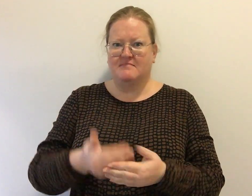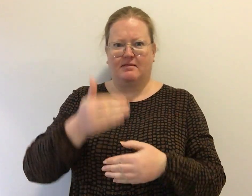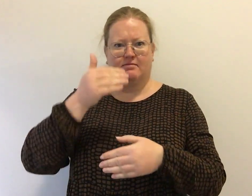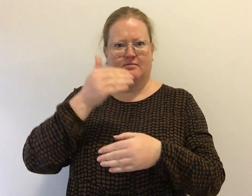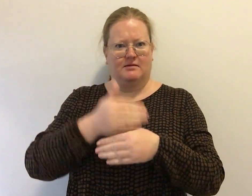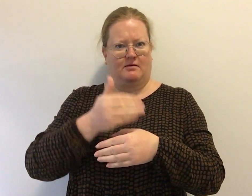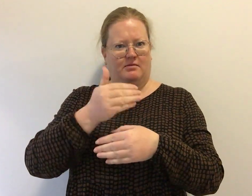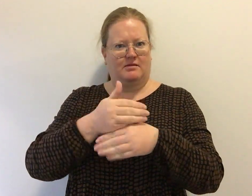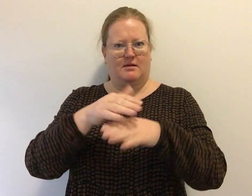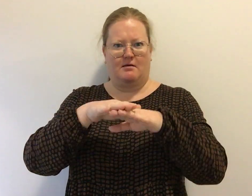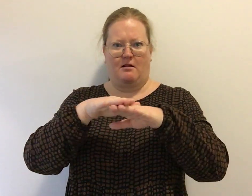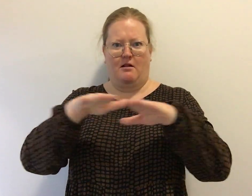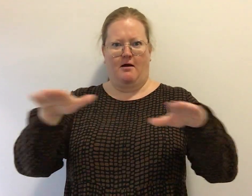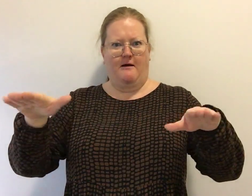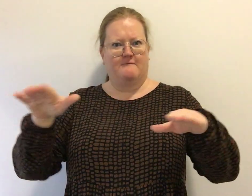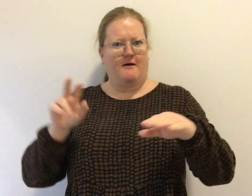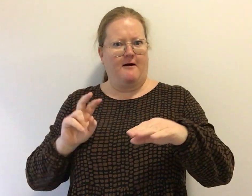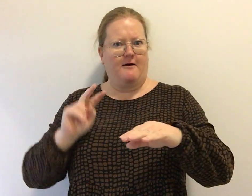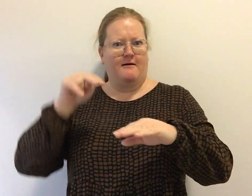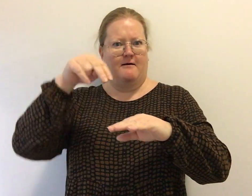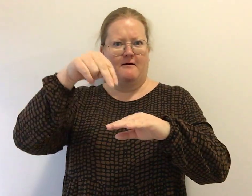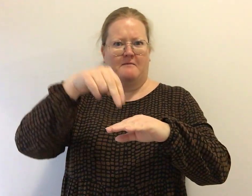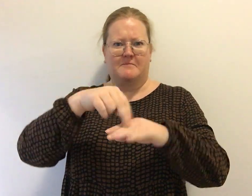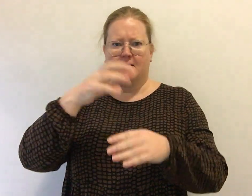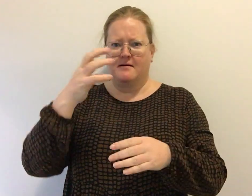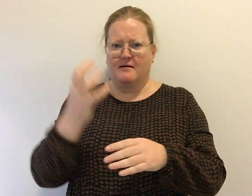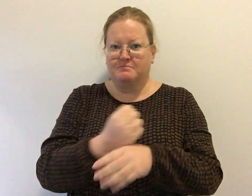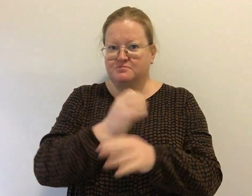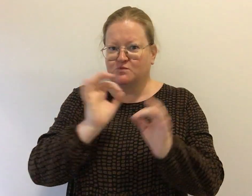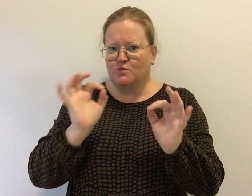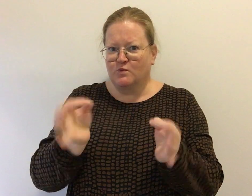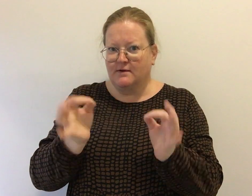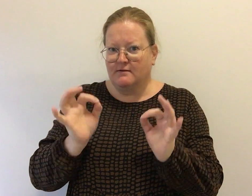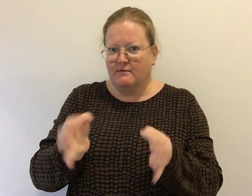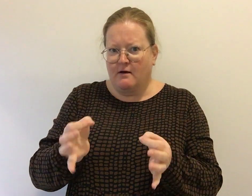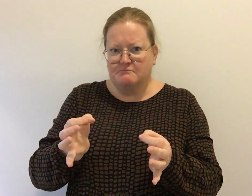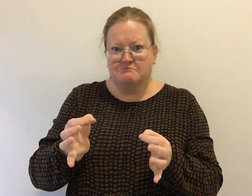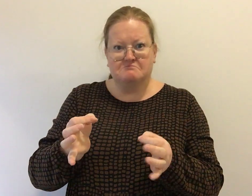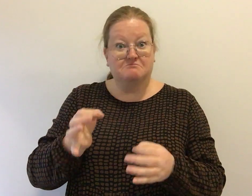Kuinka teatterilavoille pääsee?